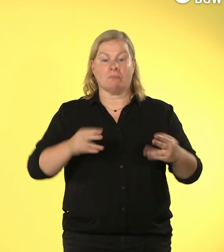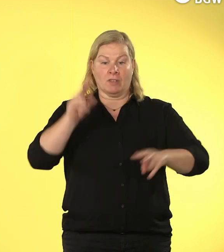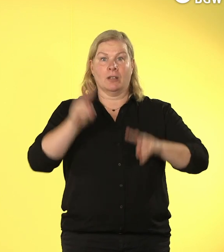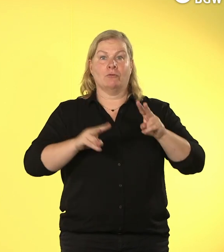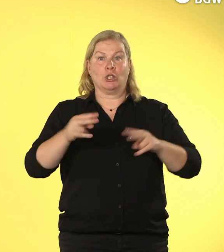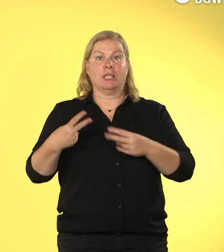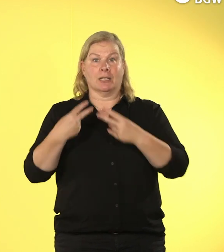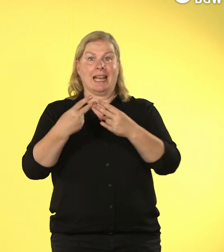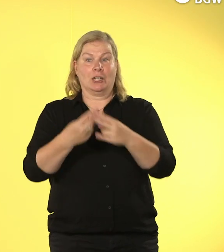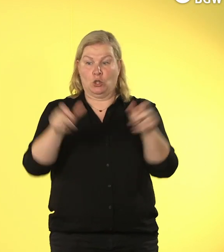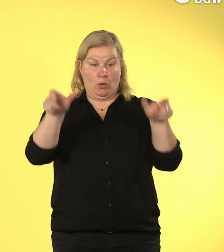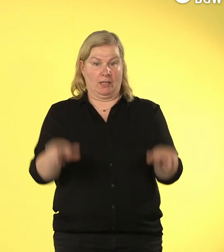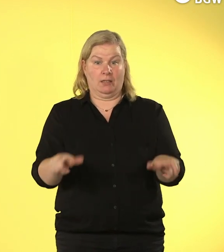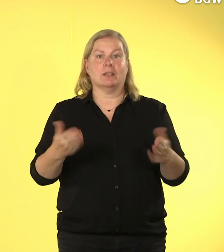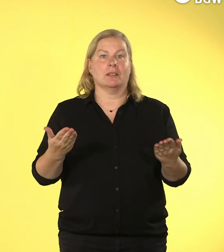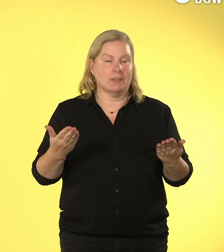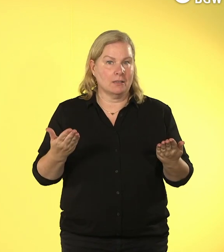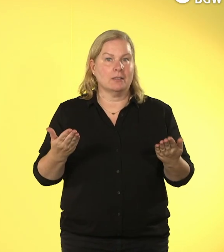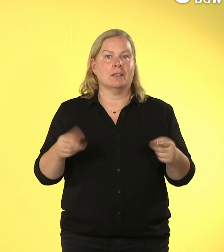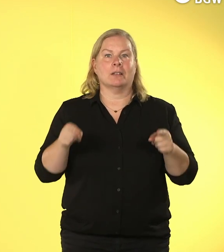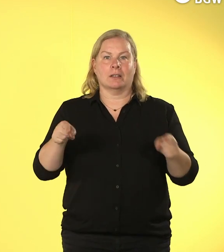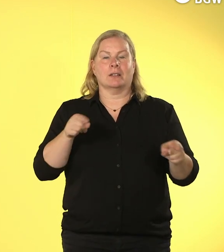Wir kommen darauf zu sprechen.